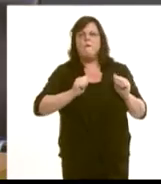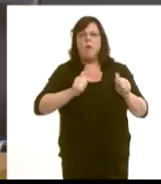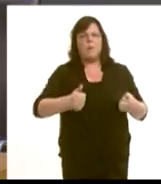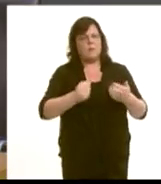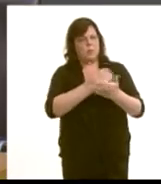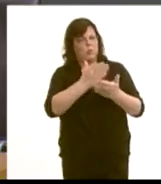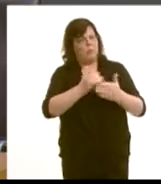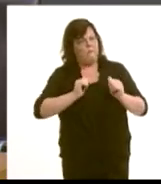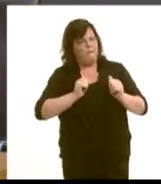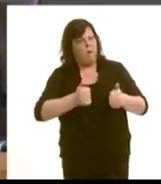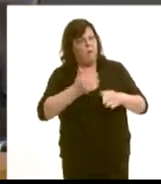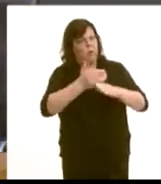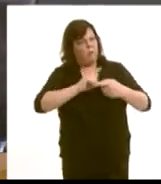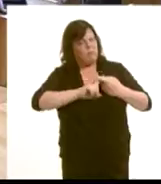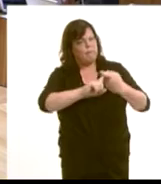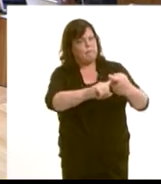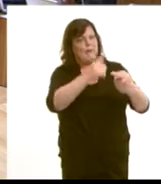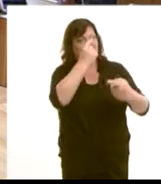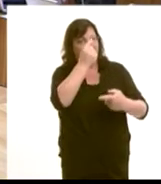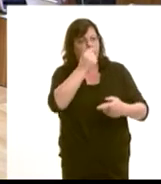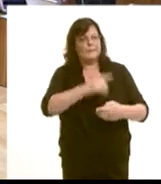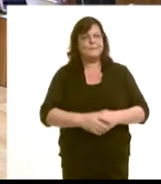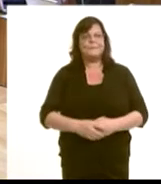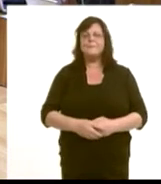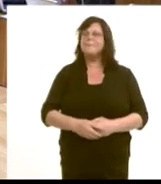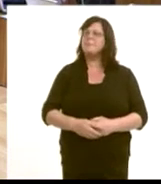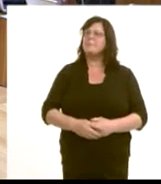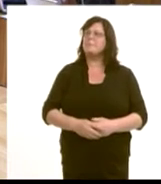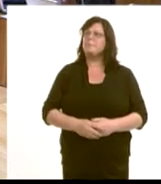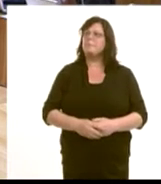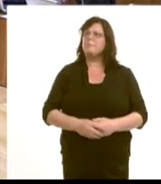o flaen ffermwyr er mwyn sicrhau bod eu ffermydd nhw yn fwy cynaliadwy.